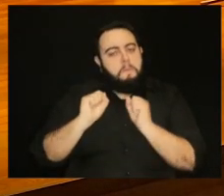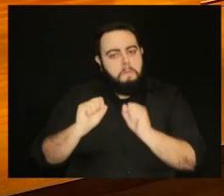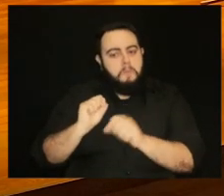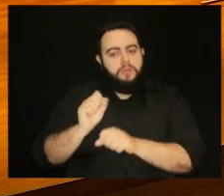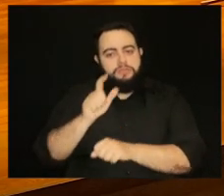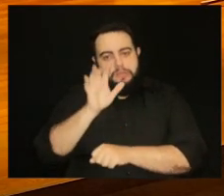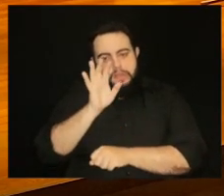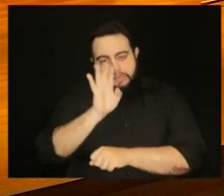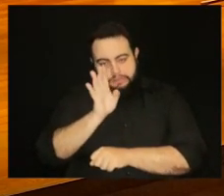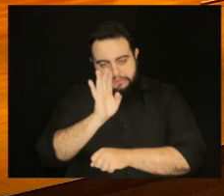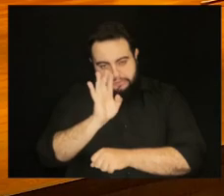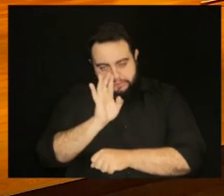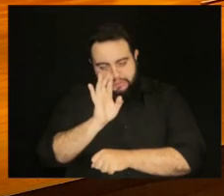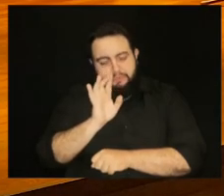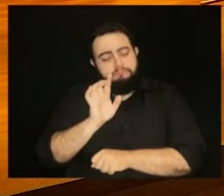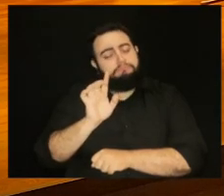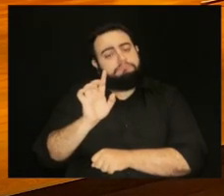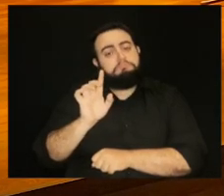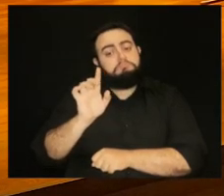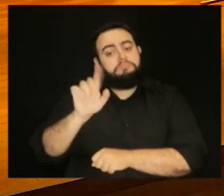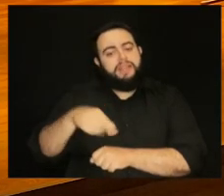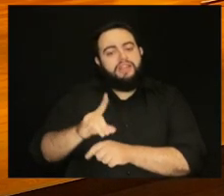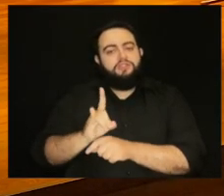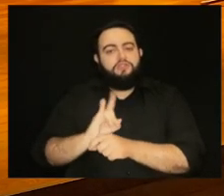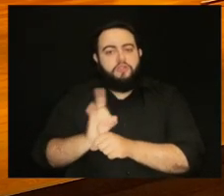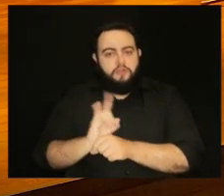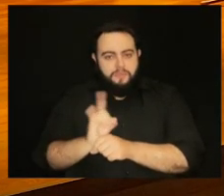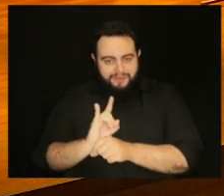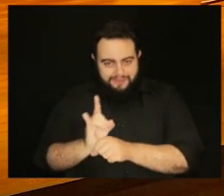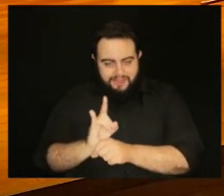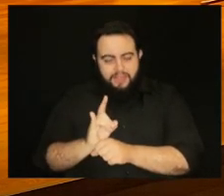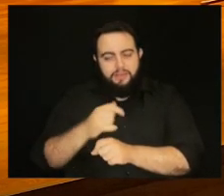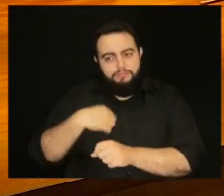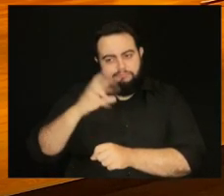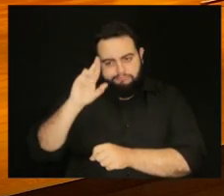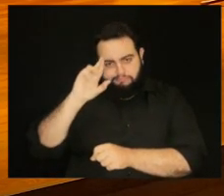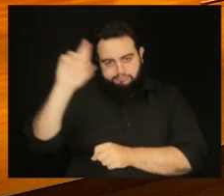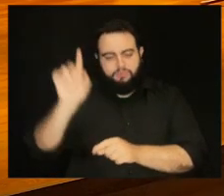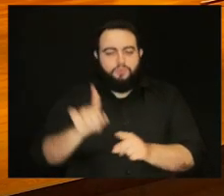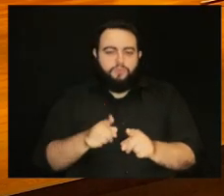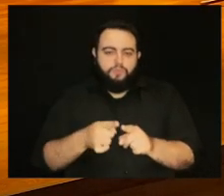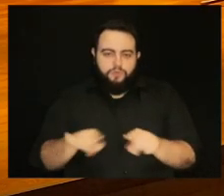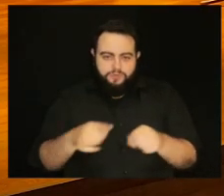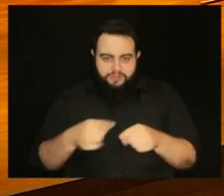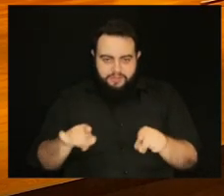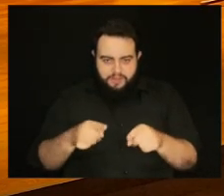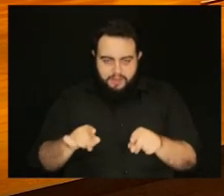um documentário dirigido pelo Saturnino Rocha que eu fiz a direção musical e os arranjos e